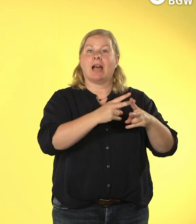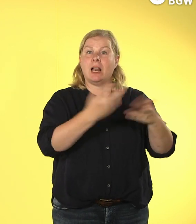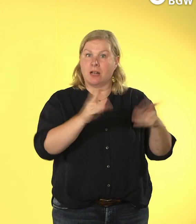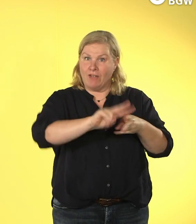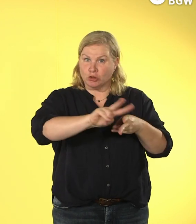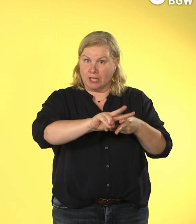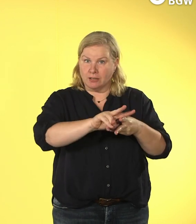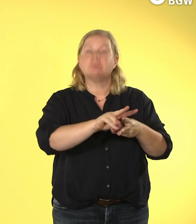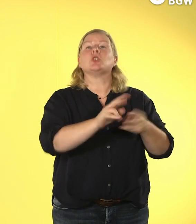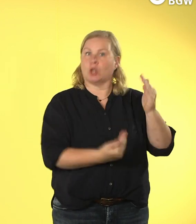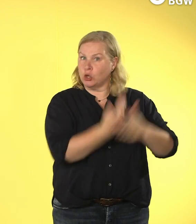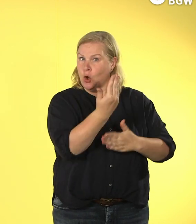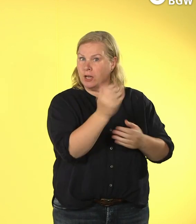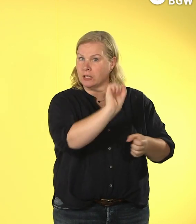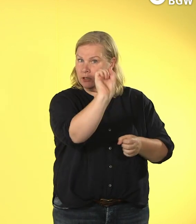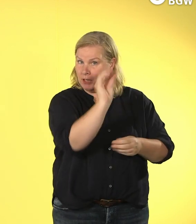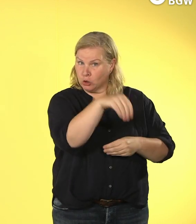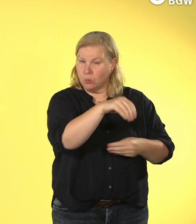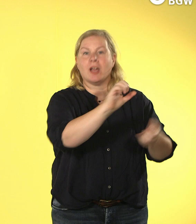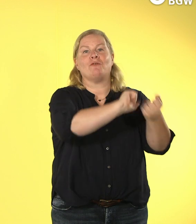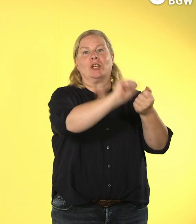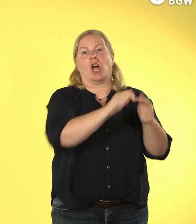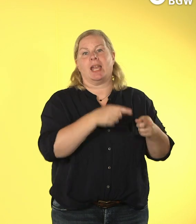Diese Materialien können Sie sehr gut dafür nutzen.